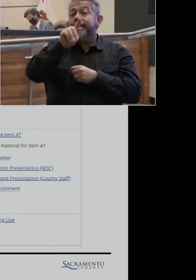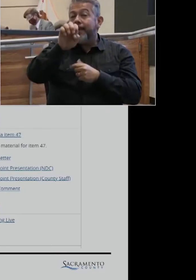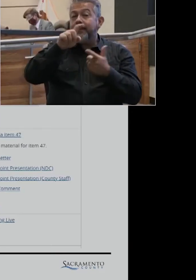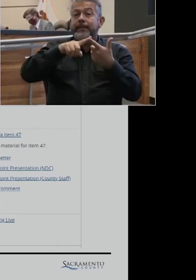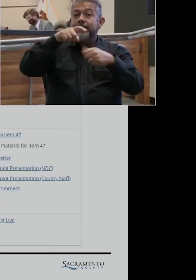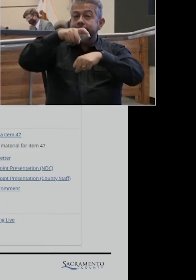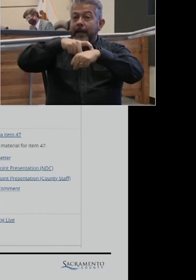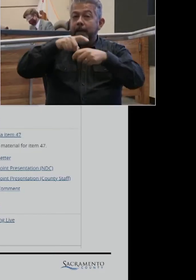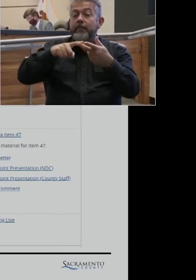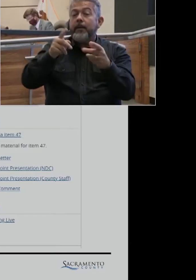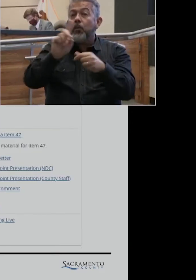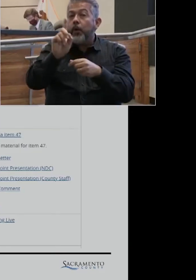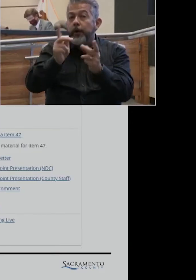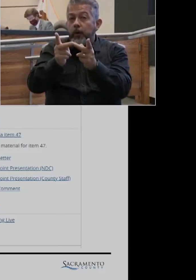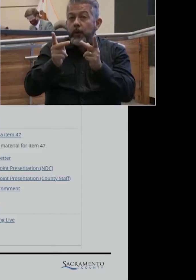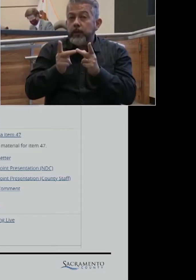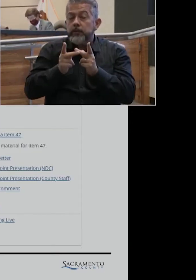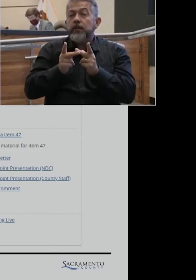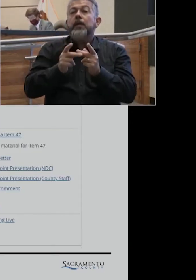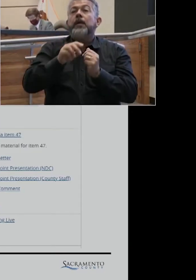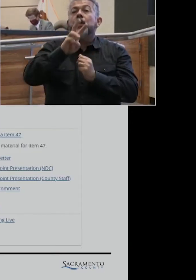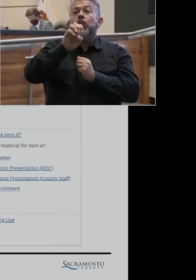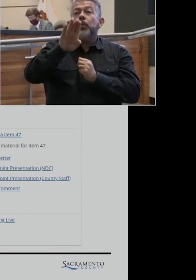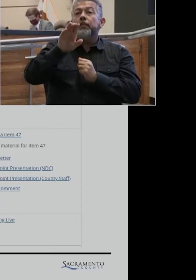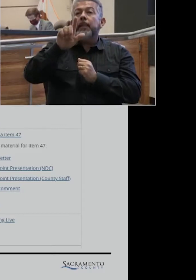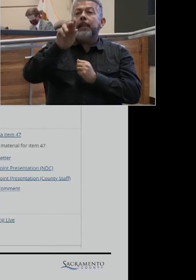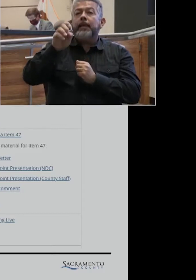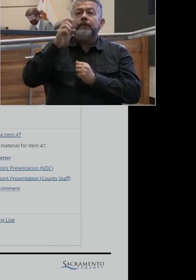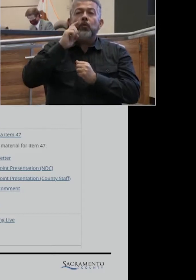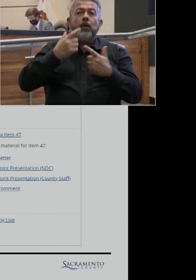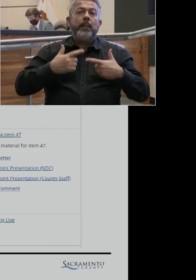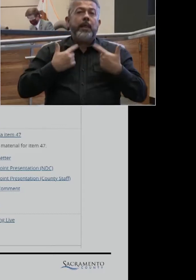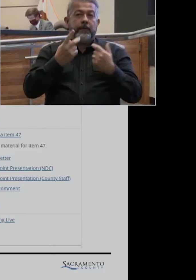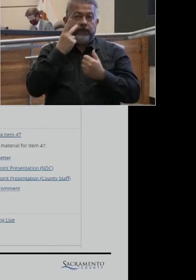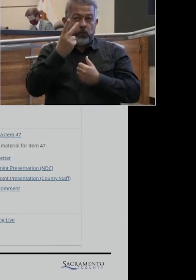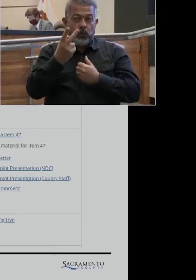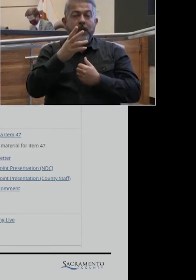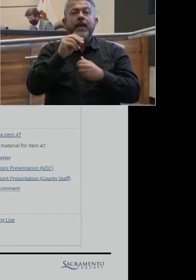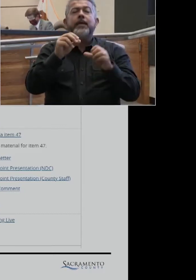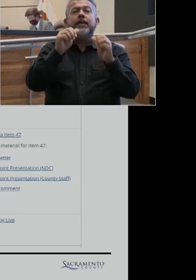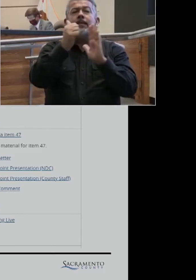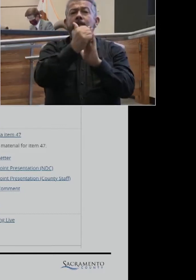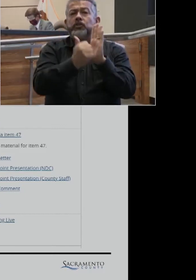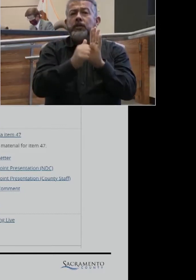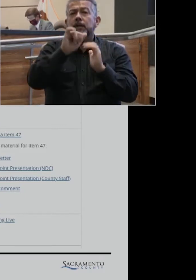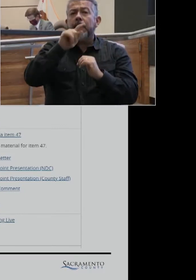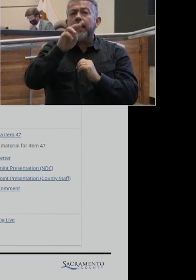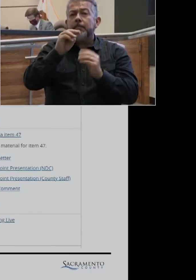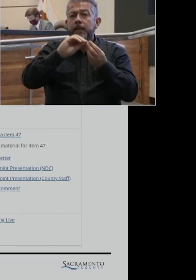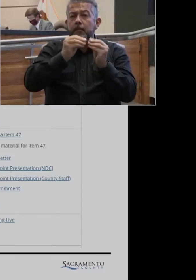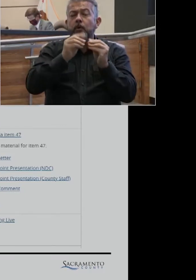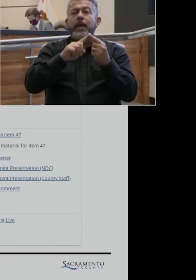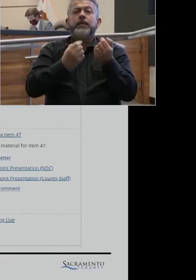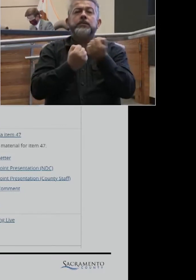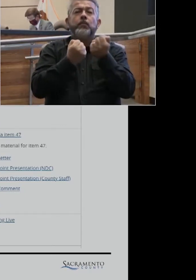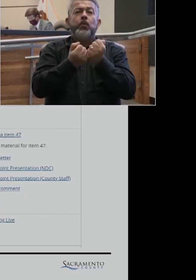TIME, LOCATION. A WEB LINK FOR LIVE VIEWING AND A WEB LINK FOR LIVE VIEWING AND SUPPORTING MATERIALS INCLUDING